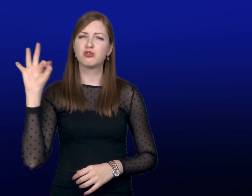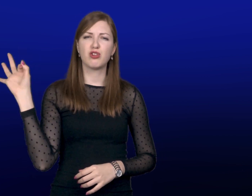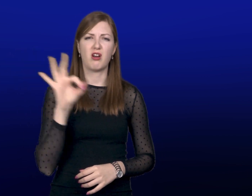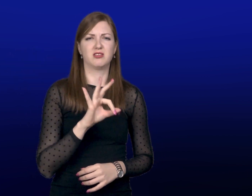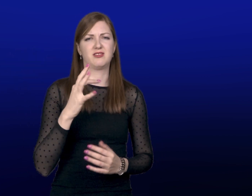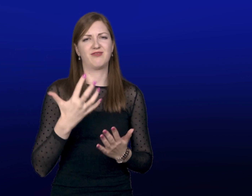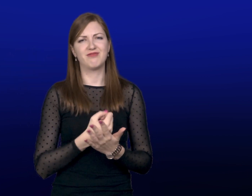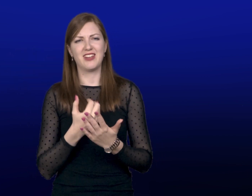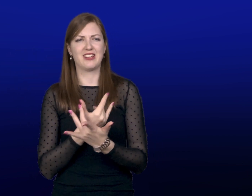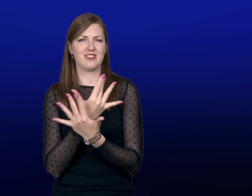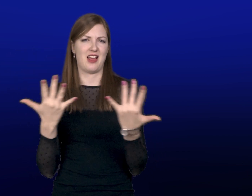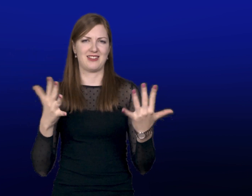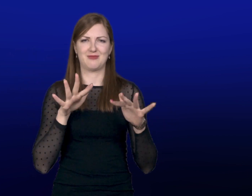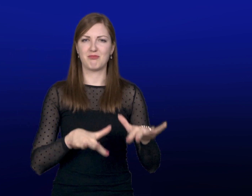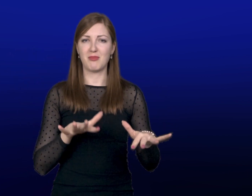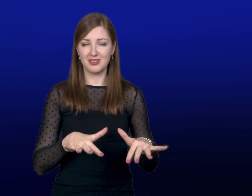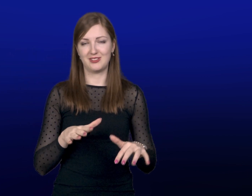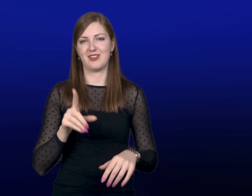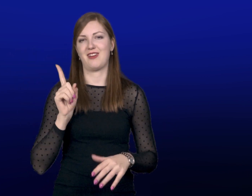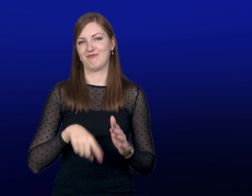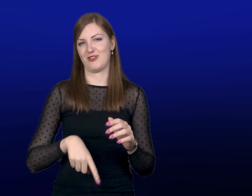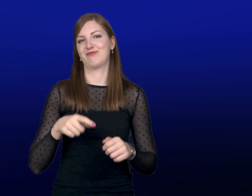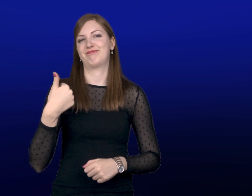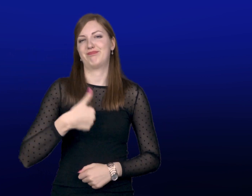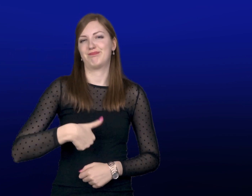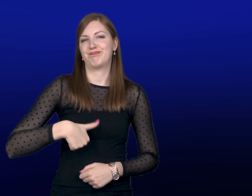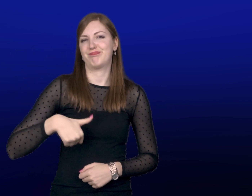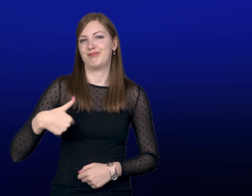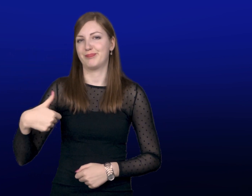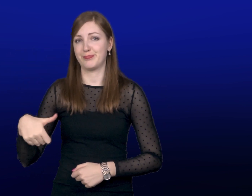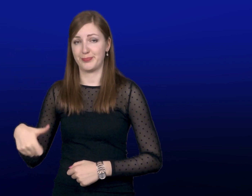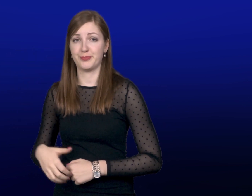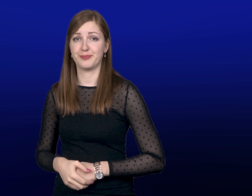и неоднократно занимало высокие места в смотре,